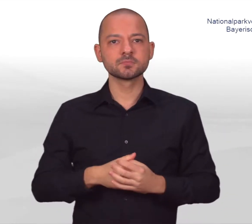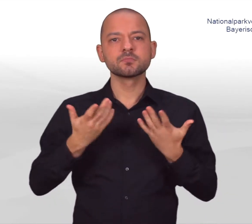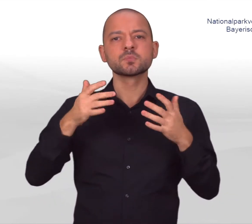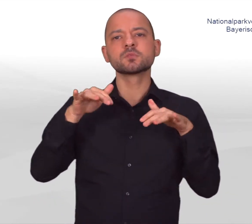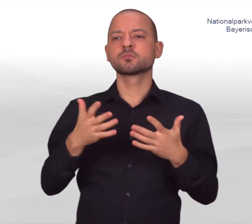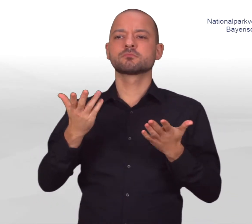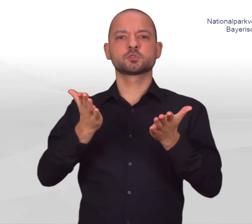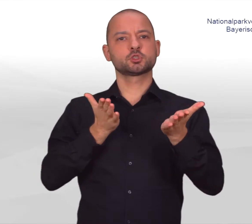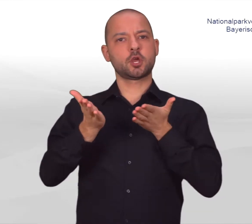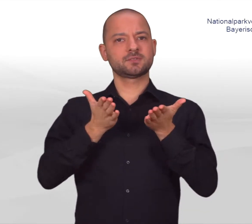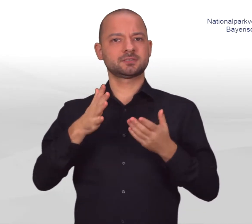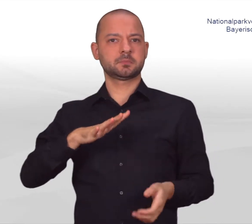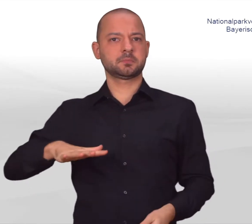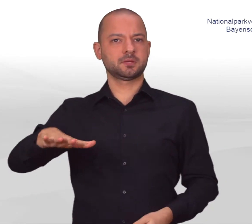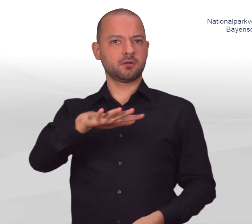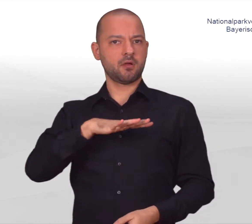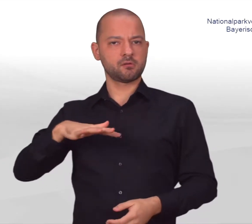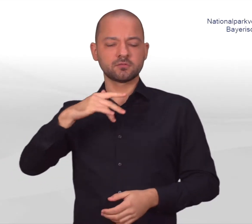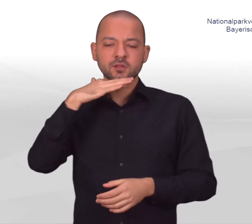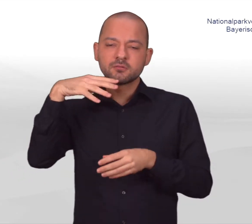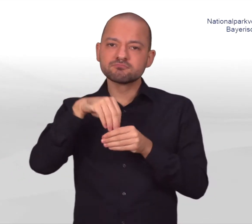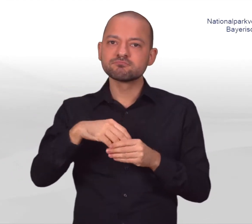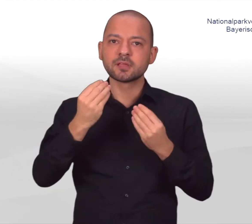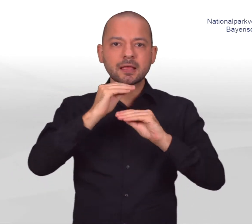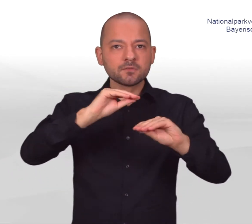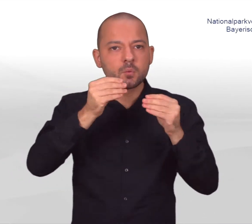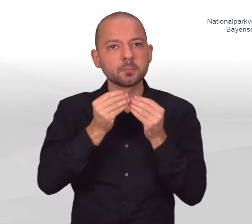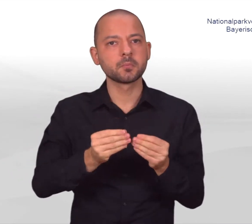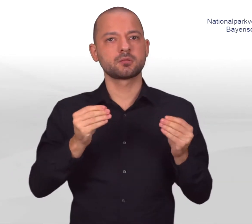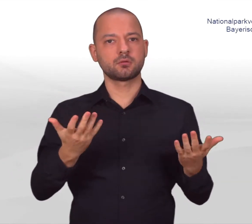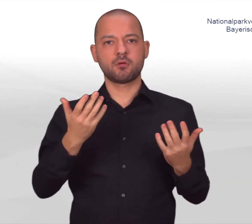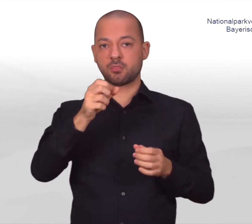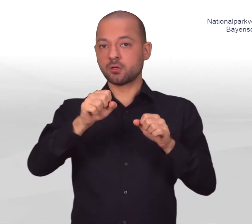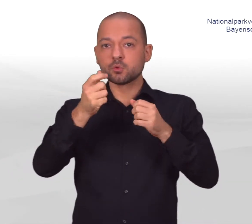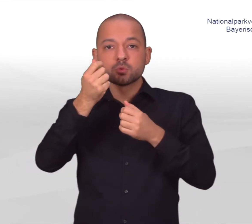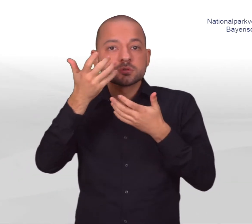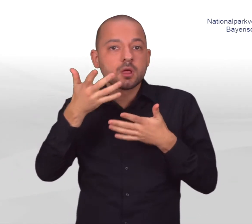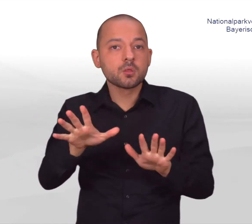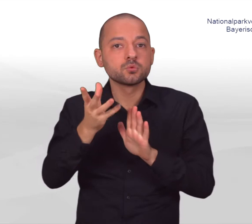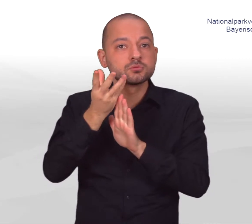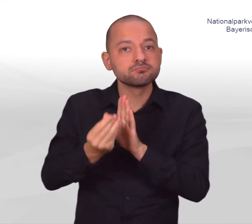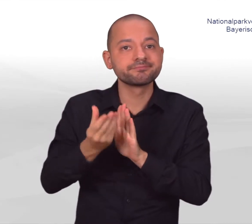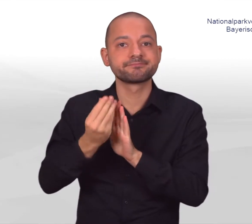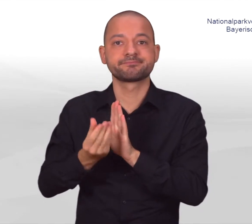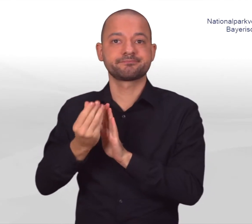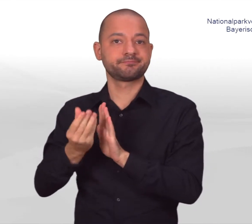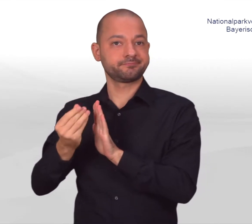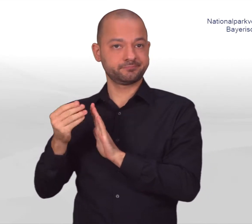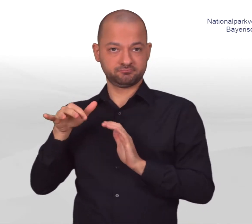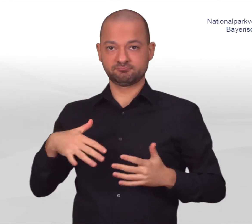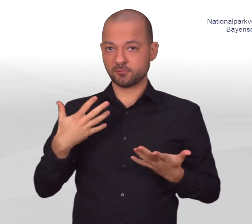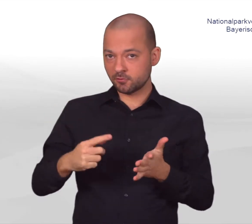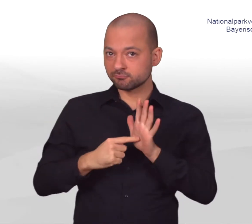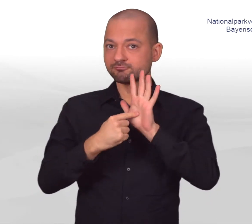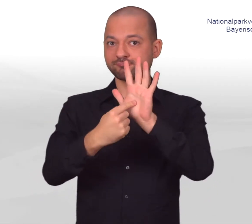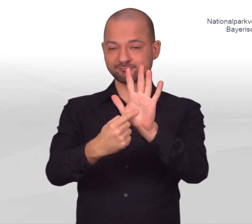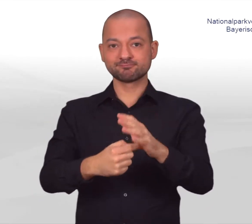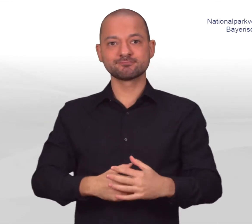und bieten einen umfangreichen Service-Bereich mit Info-Material zum kostenlosen Herunterladen.